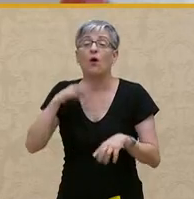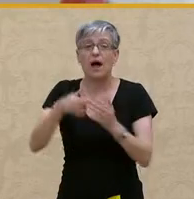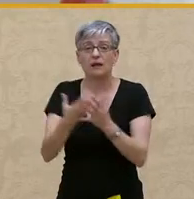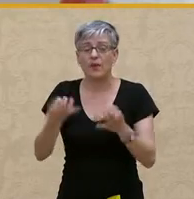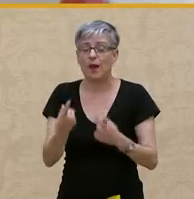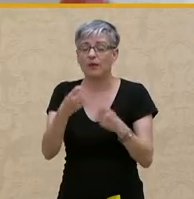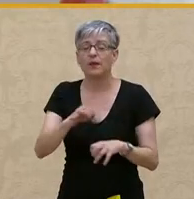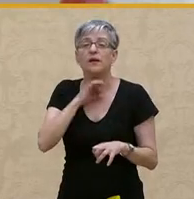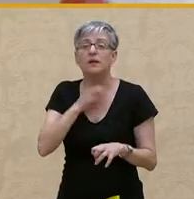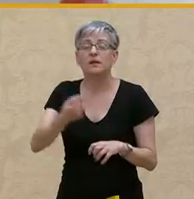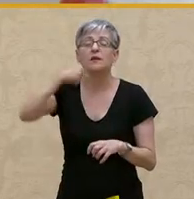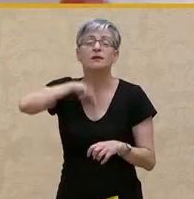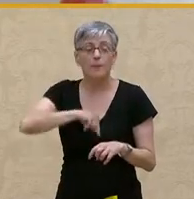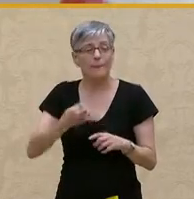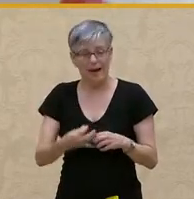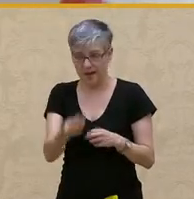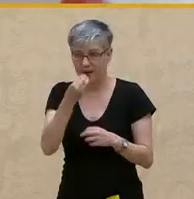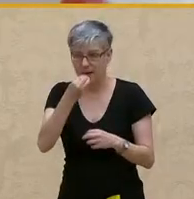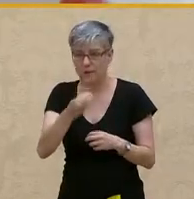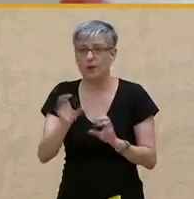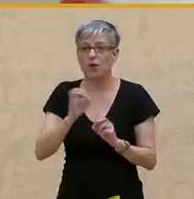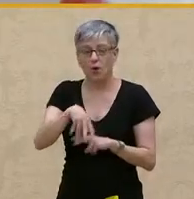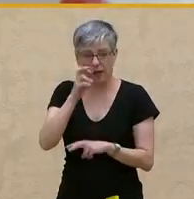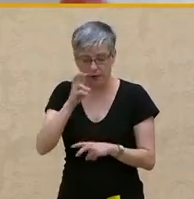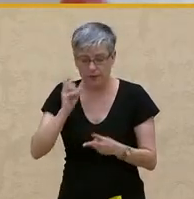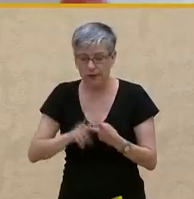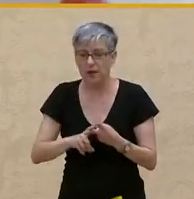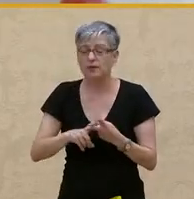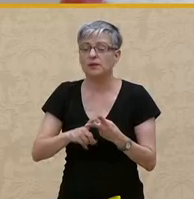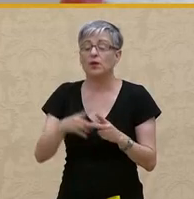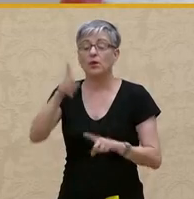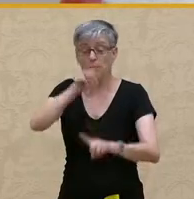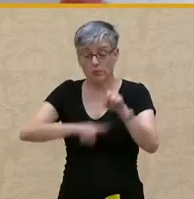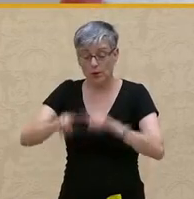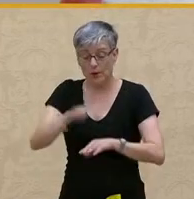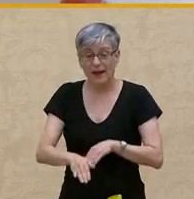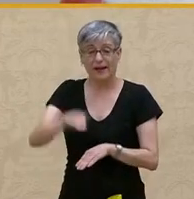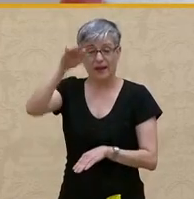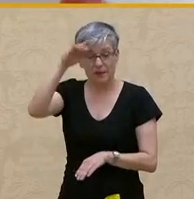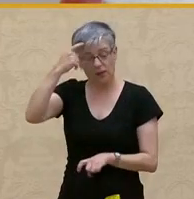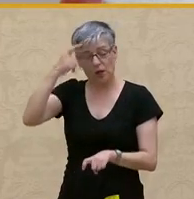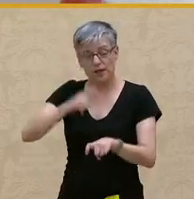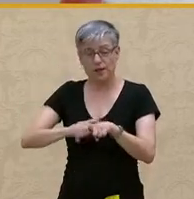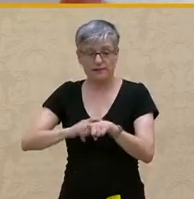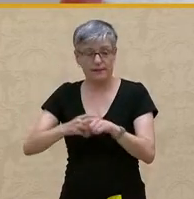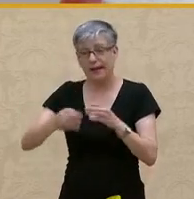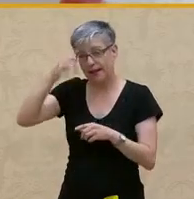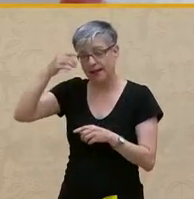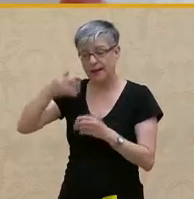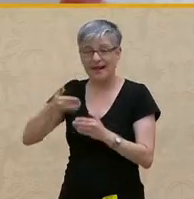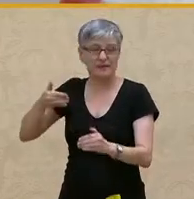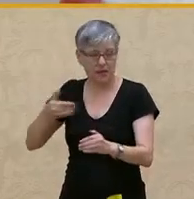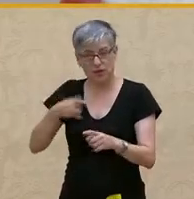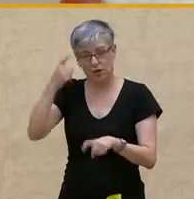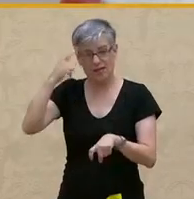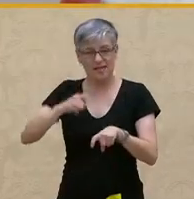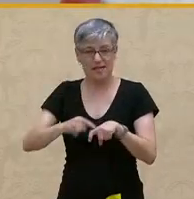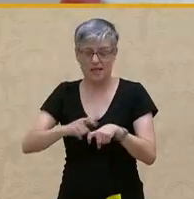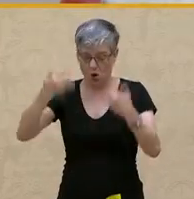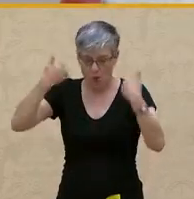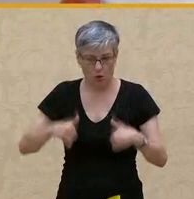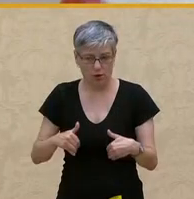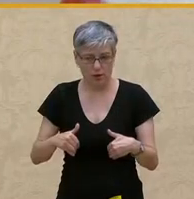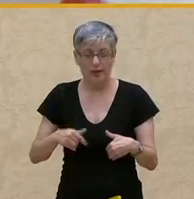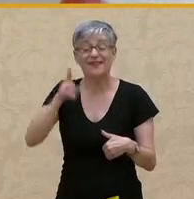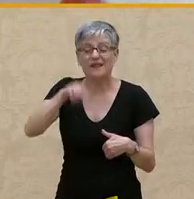gastrostomía o ambas cosas. Y a medida que van creciendo hay problemas de conducta.